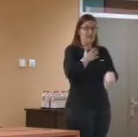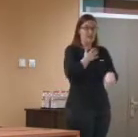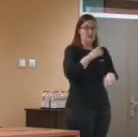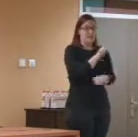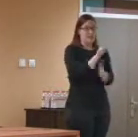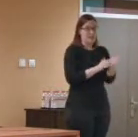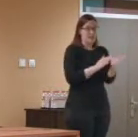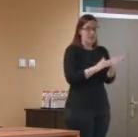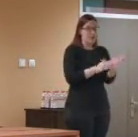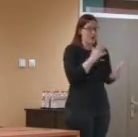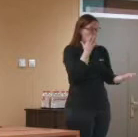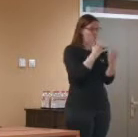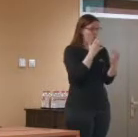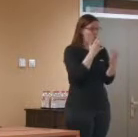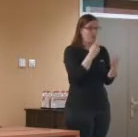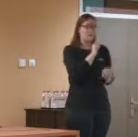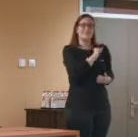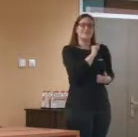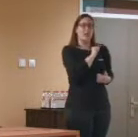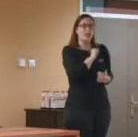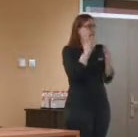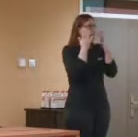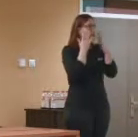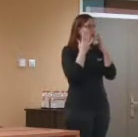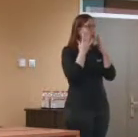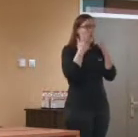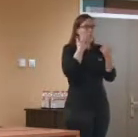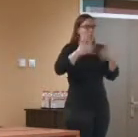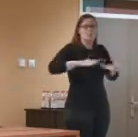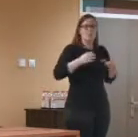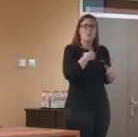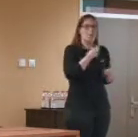Comunidad Valenciana, el tema de la sensación de impunidad, que probablemente en otras regiones no se da